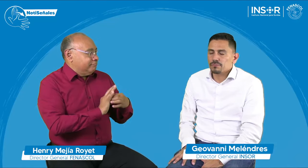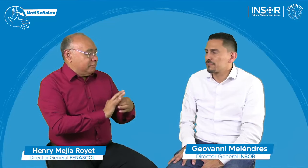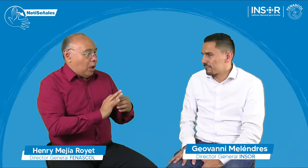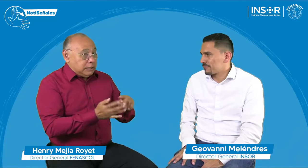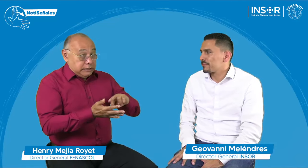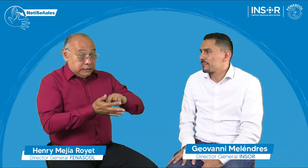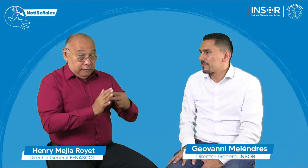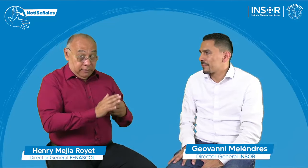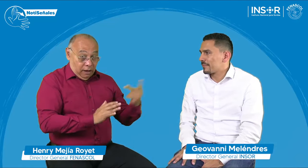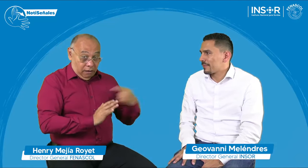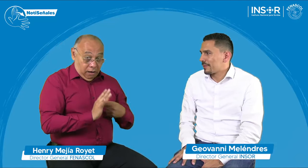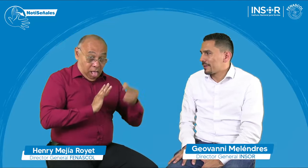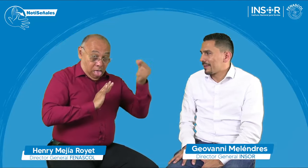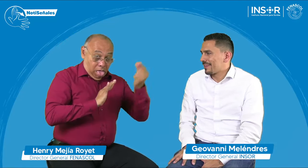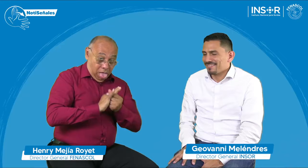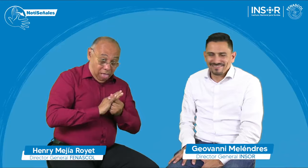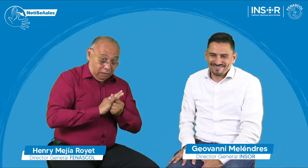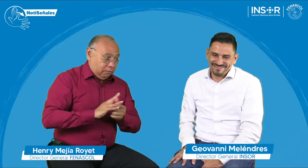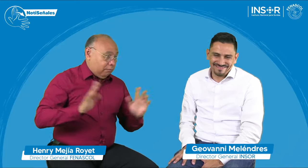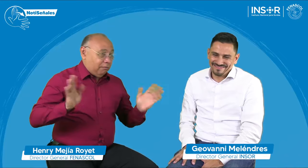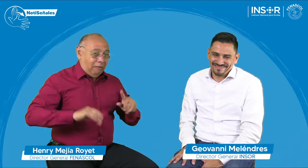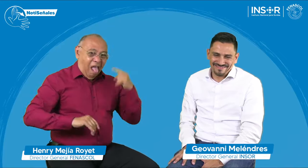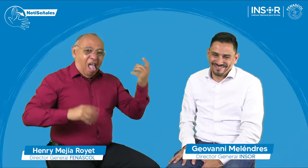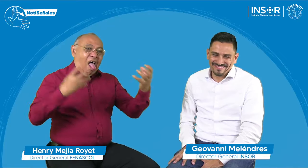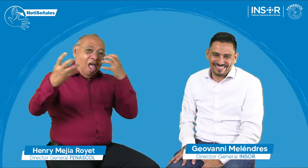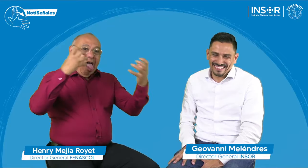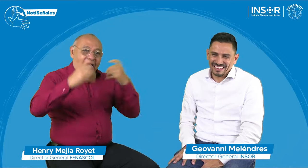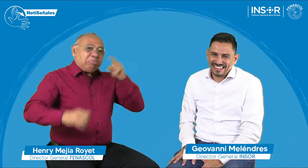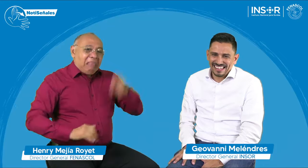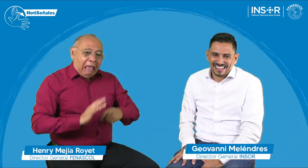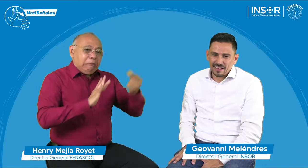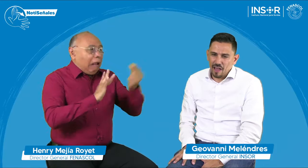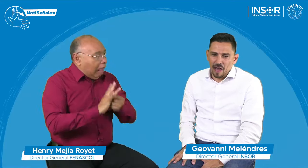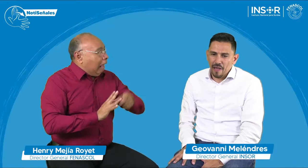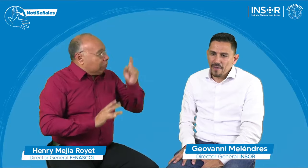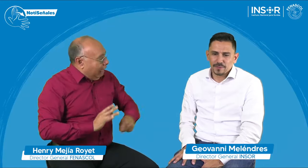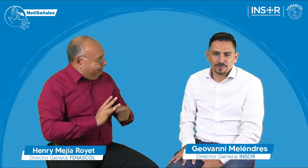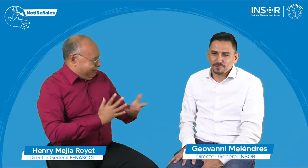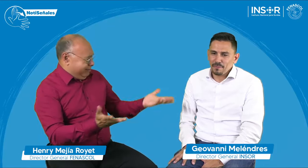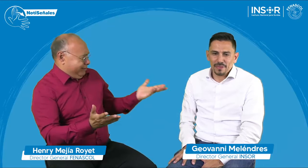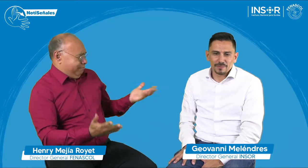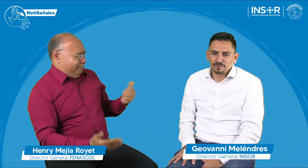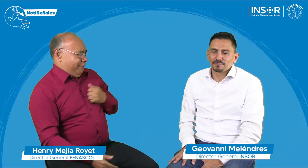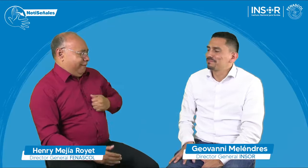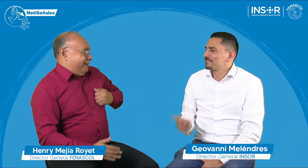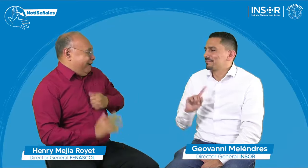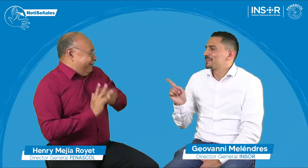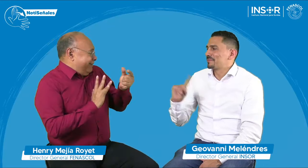eso es muy importante para todos nosotros ese trabajo eh que está haciendo el INSOR y